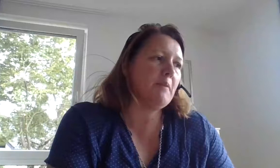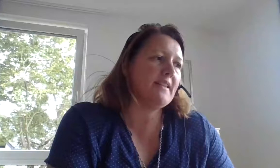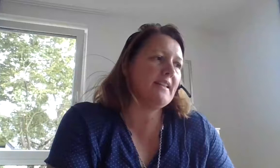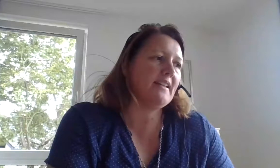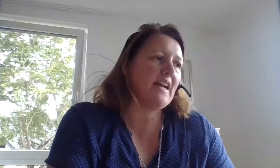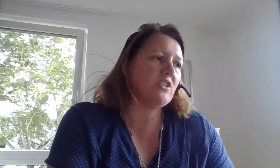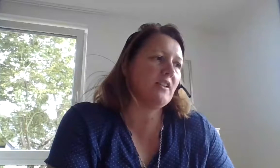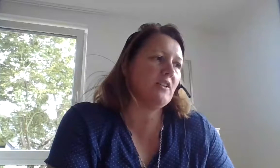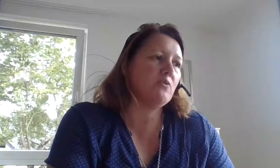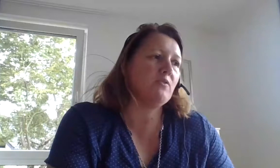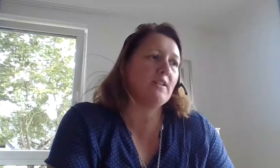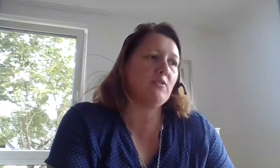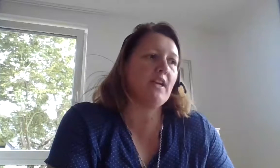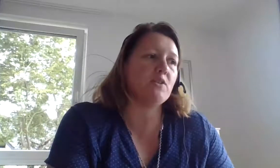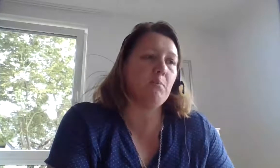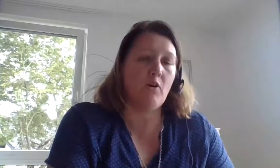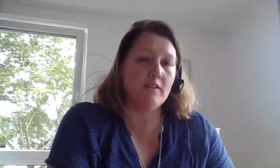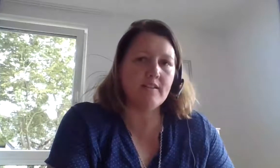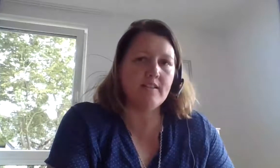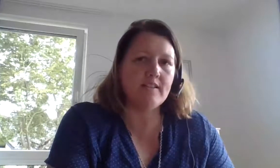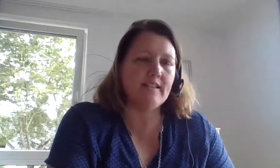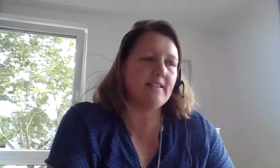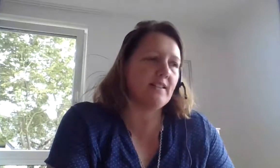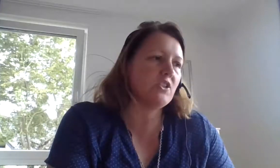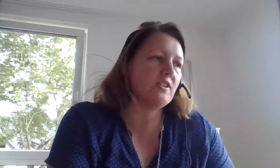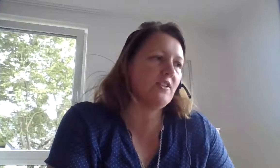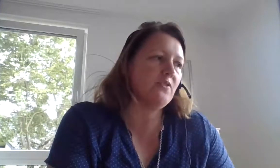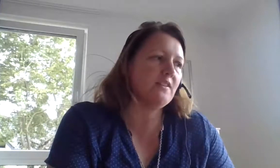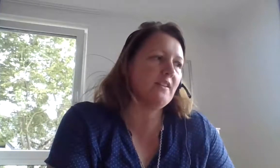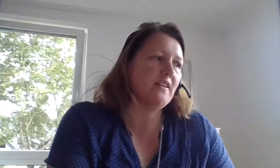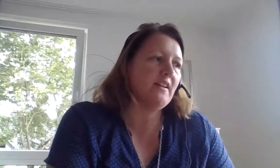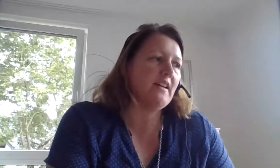وتطبيق سياسات ومبادرات التعليم الدامج الوطنية